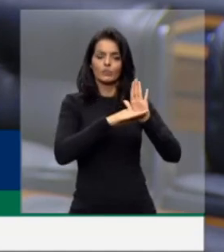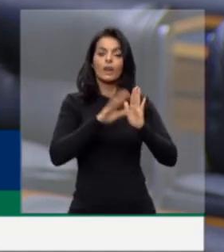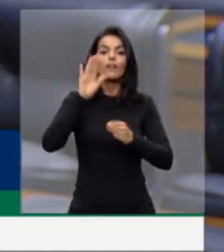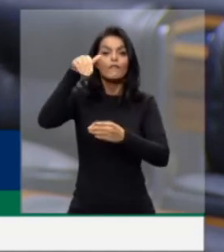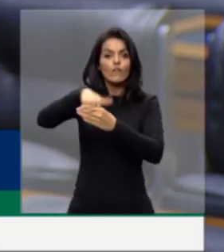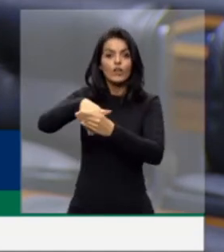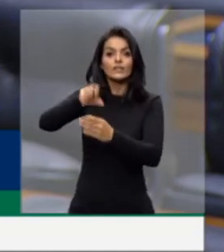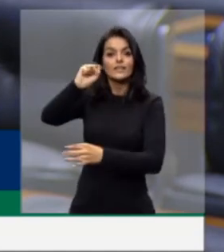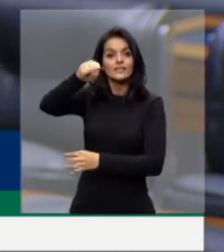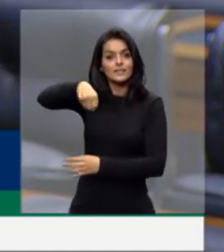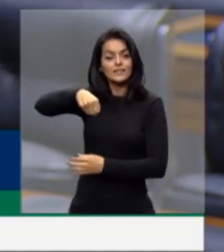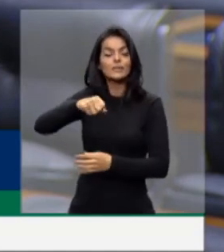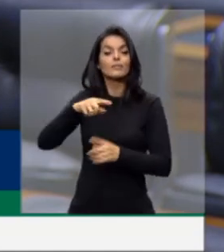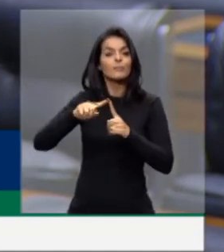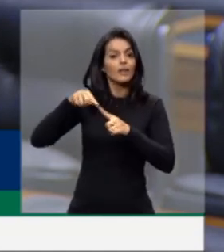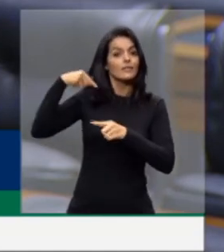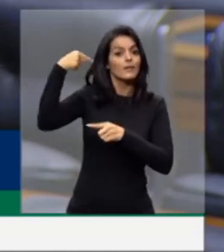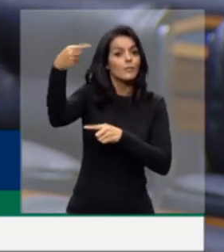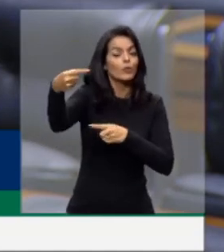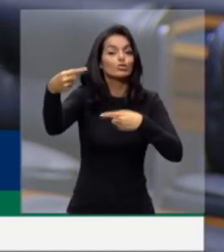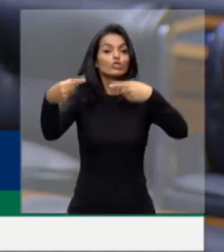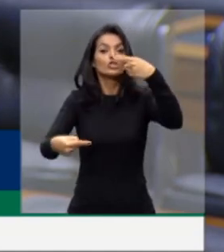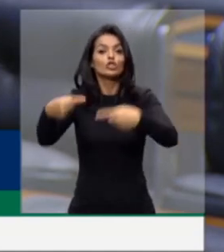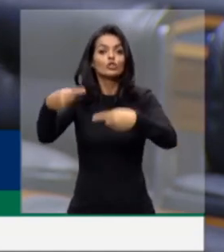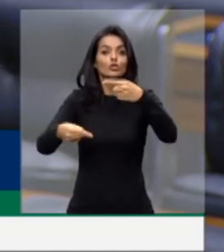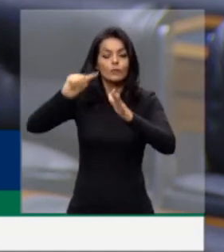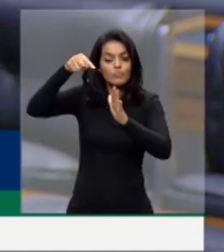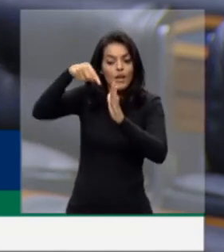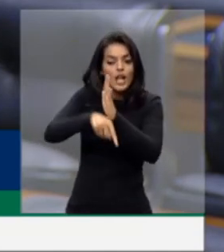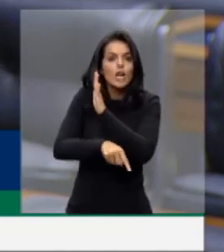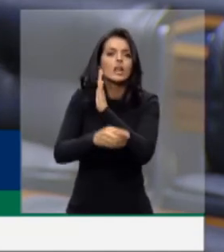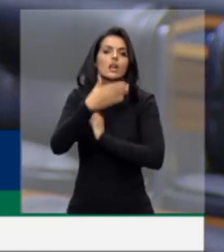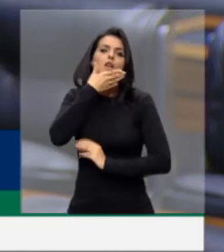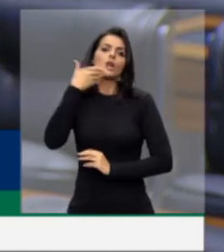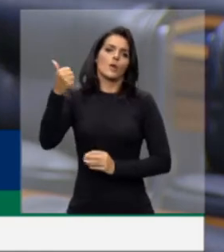RENOVÁVEIS E PEÇAM, VOTEM PELA RETIRADA DA MATÉRIA, OU